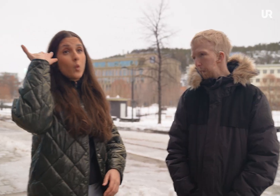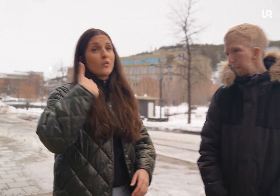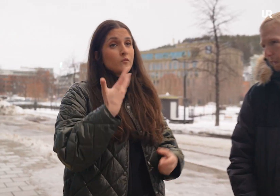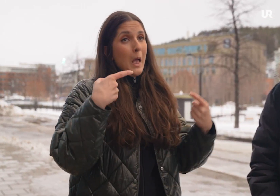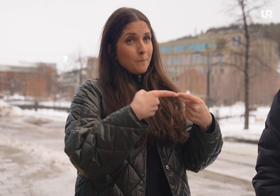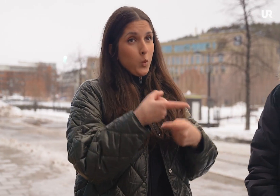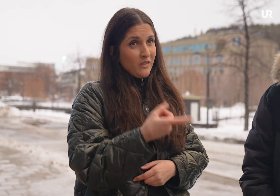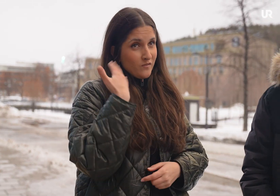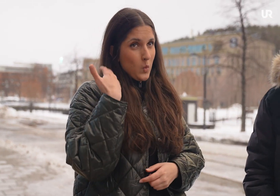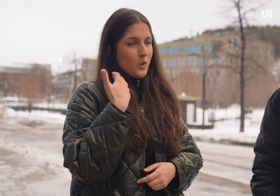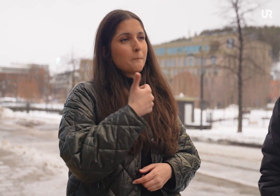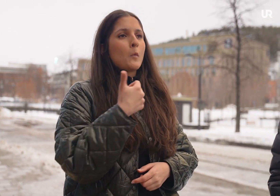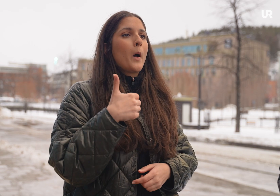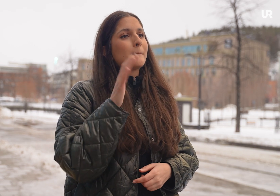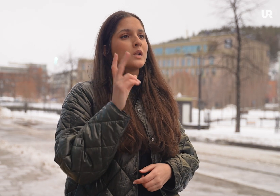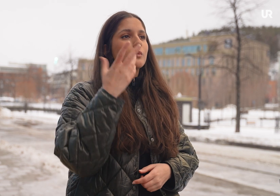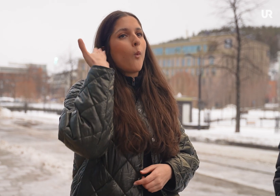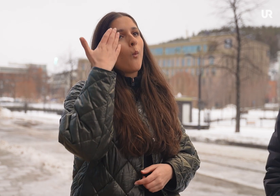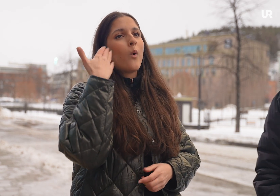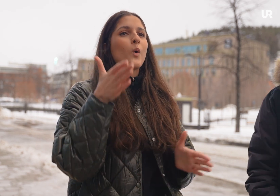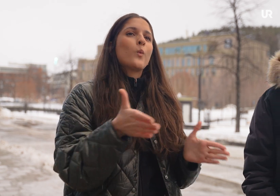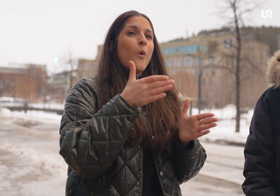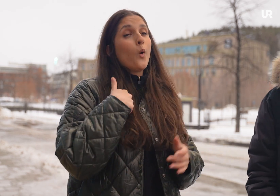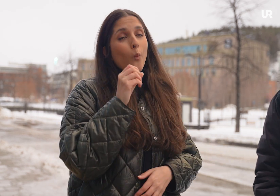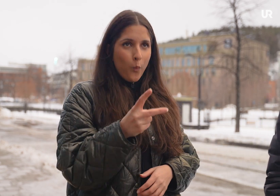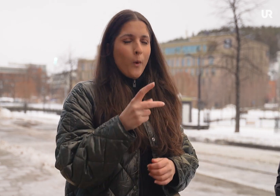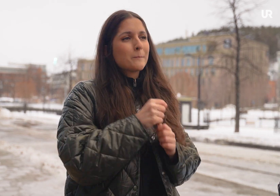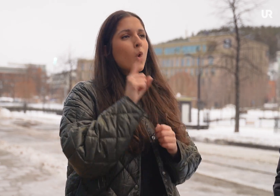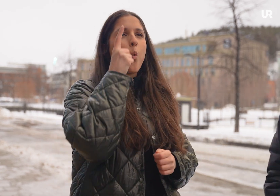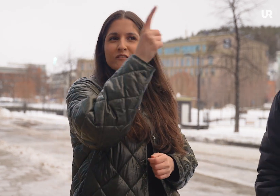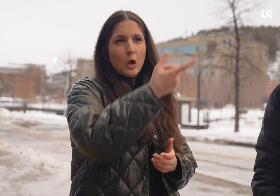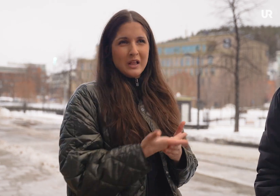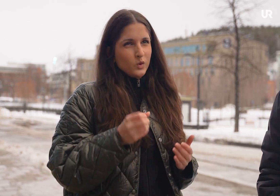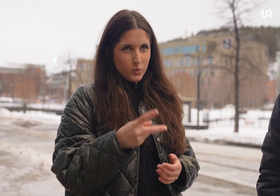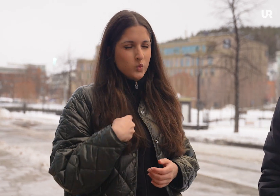Tidigare var jag inte så mycket för att dejta hörande. Ifall jag gjorde det, så var det mest kortvarigt och bara för nöjes skull.